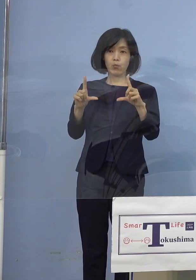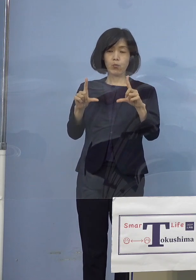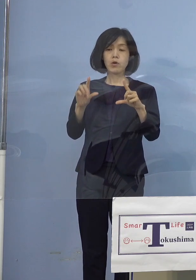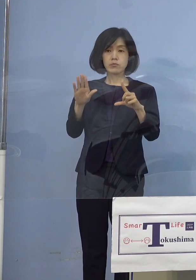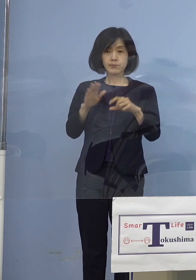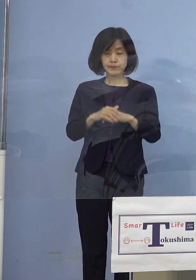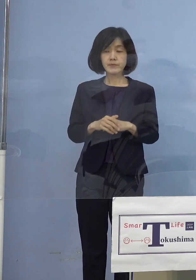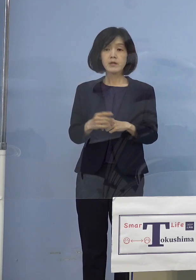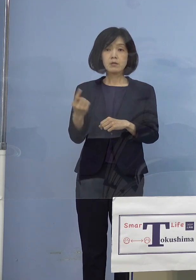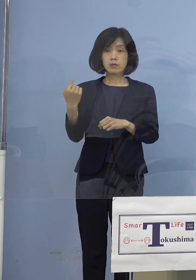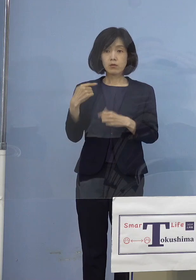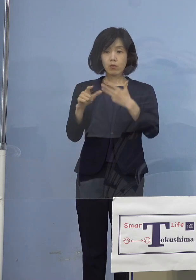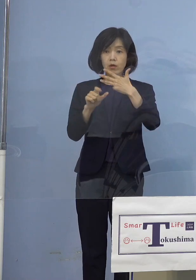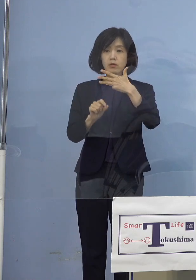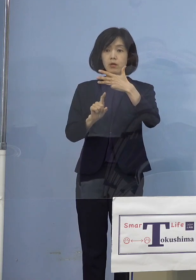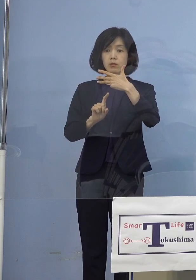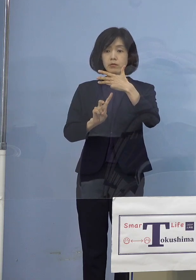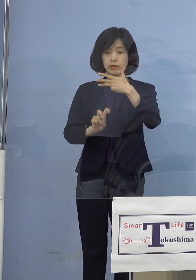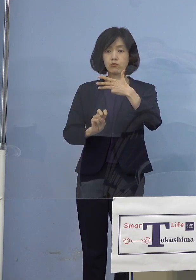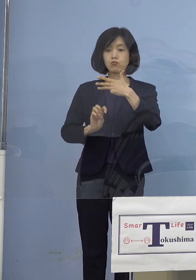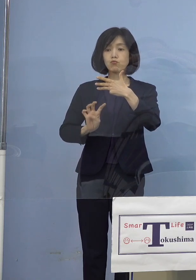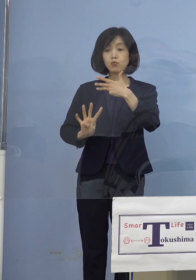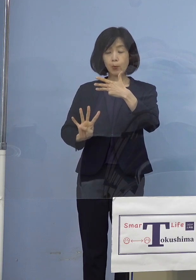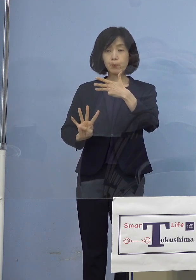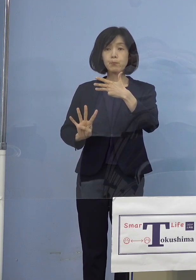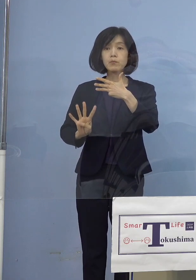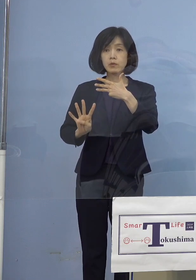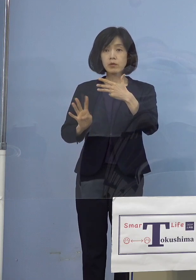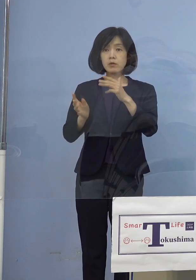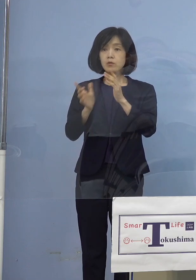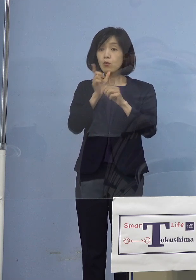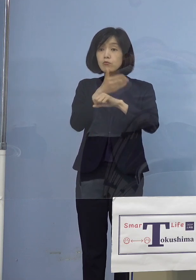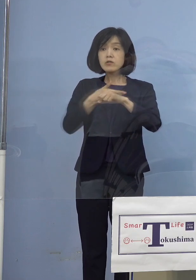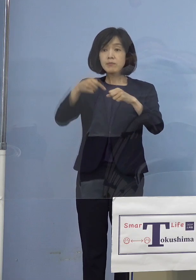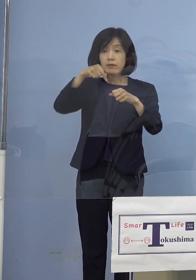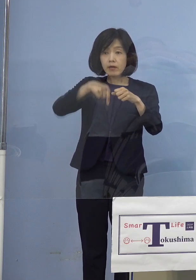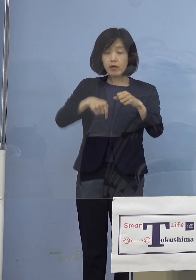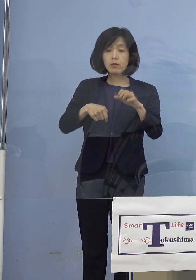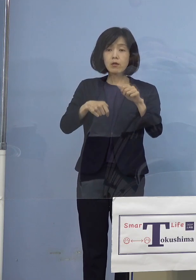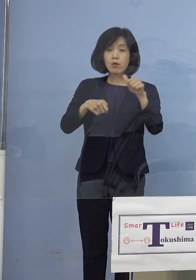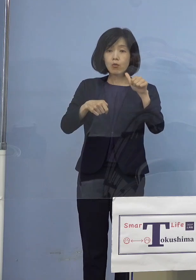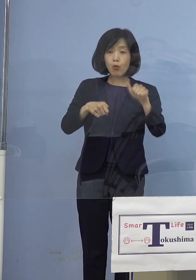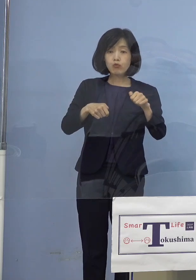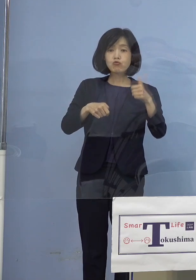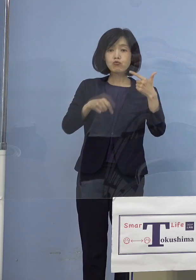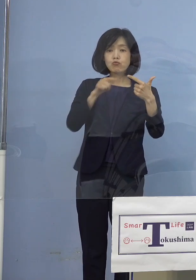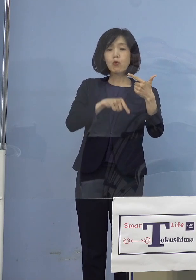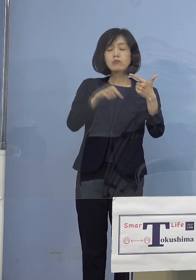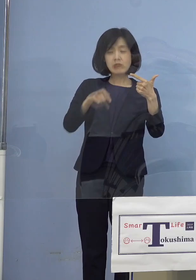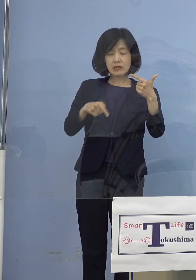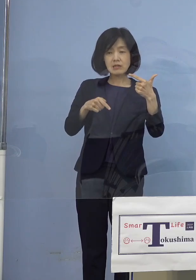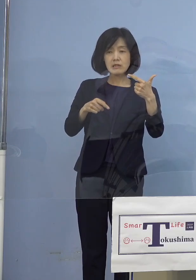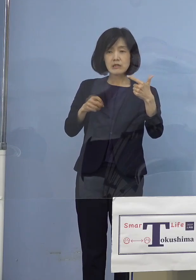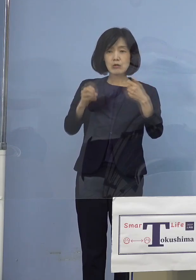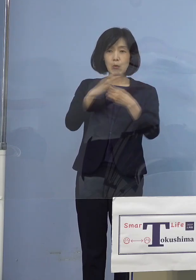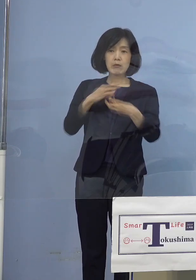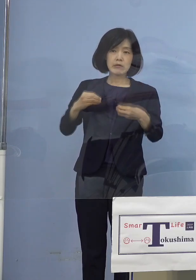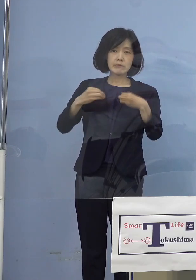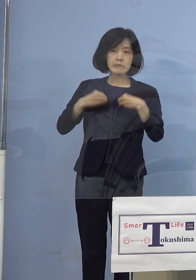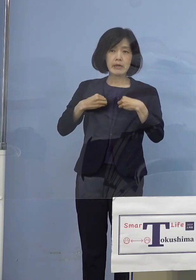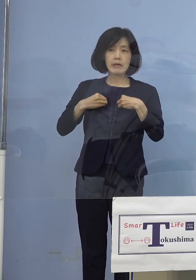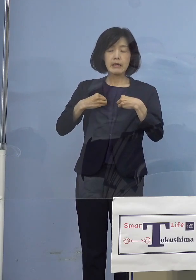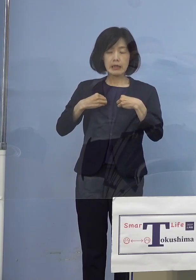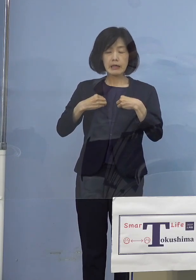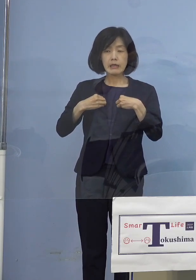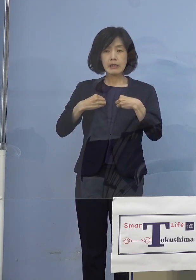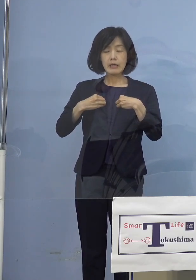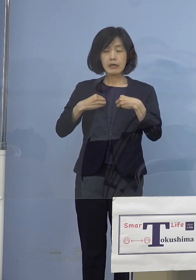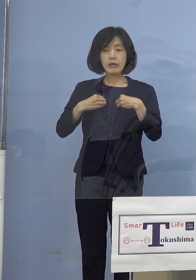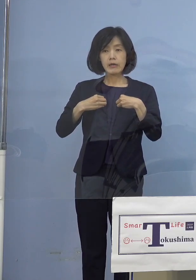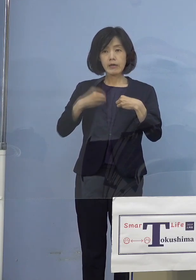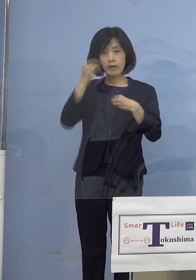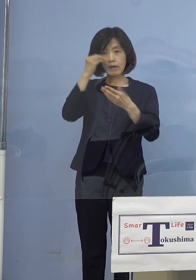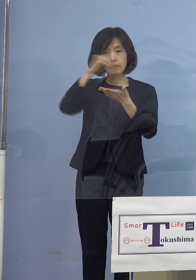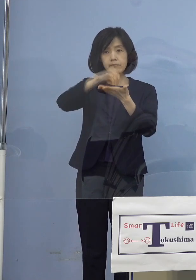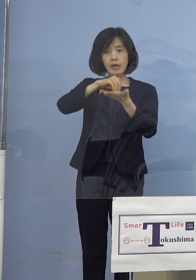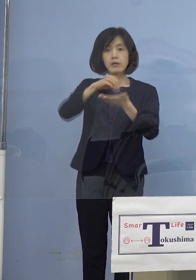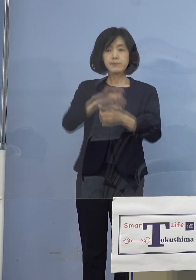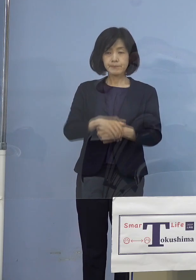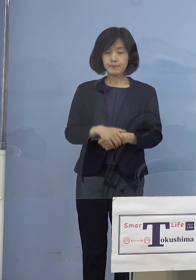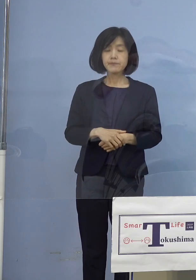昨日8月24日県内におきまして56名の 新型コロナウイルス感染者の発生が確認されました